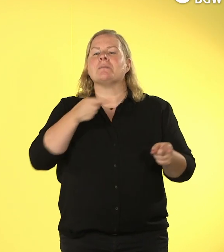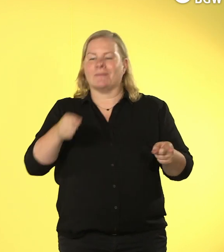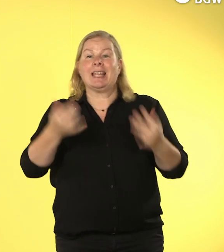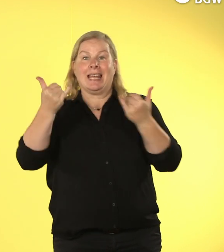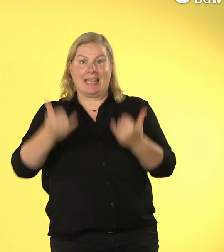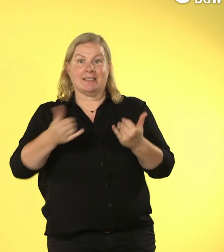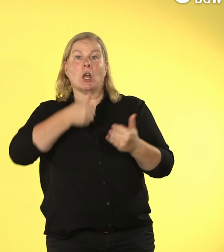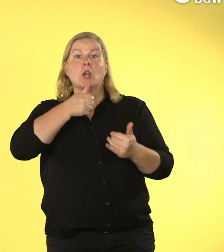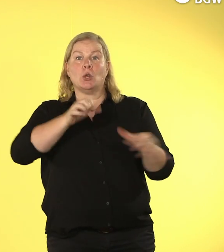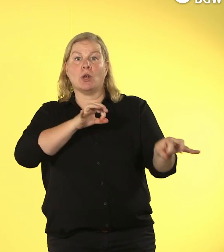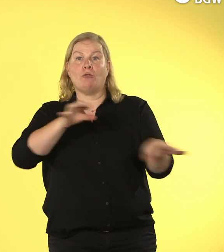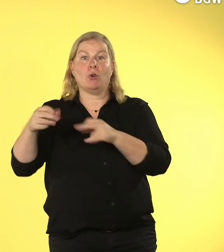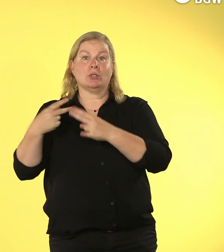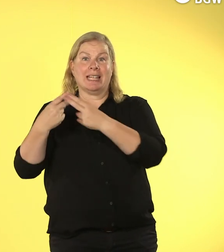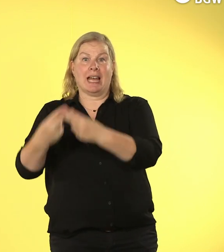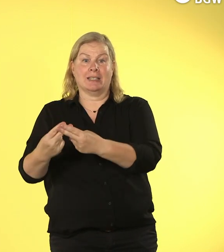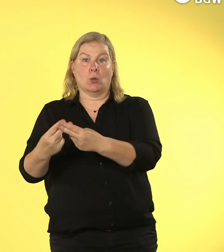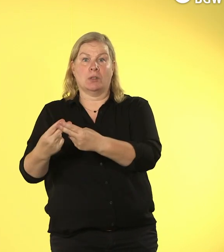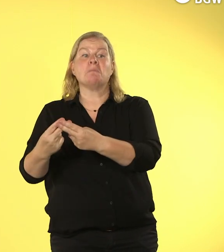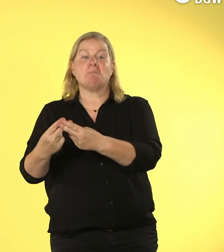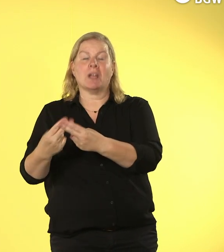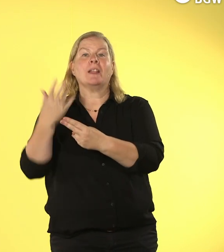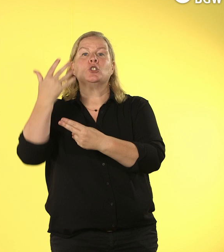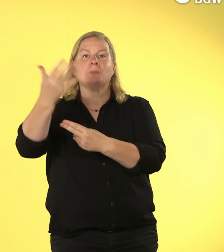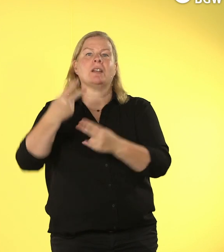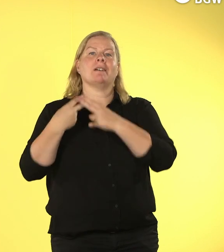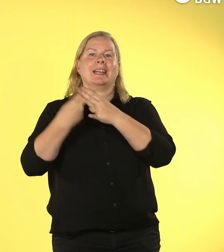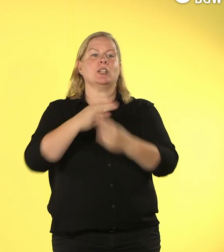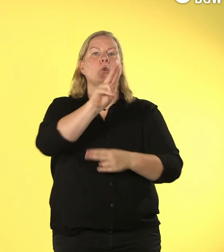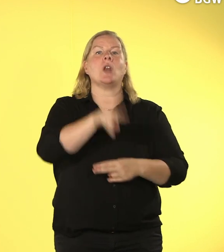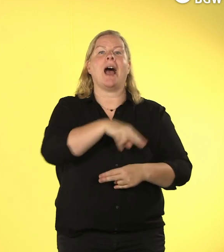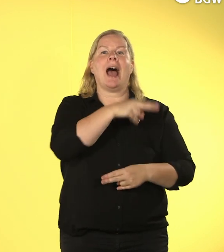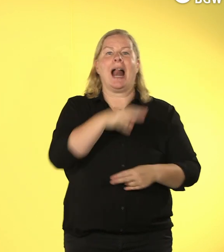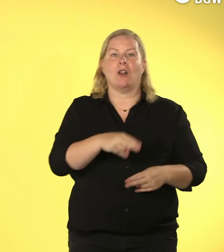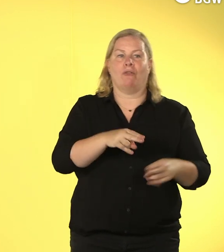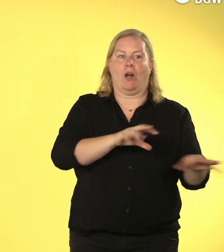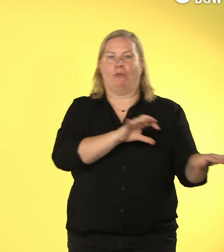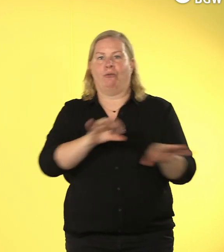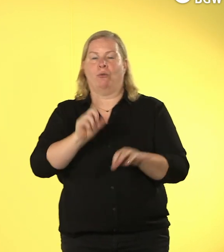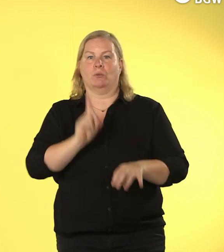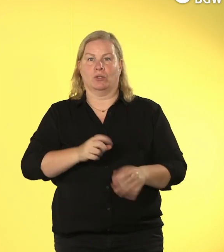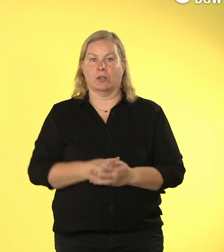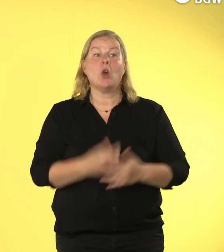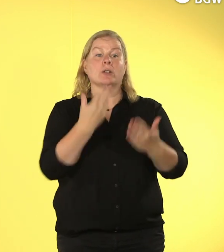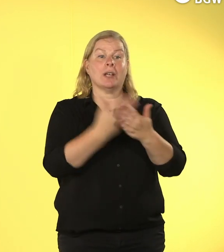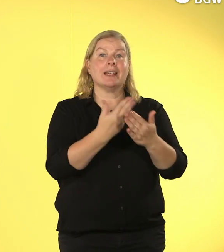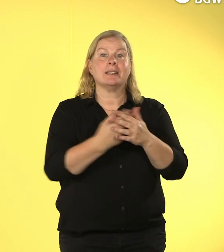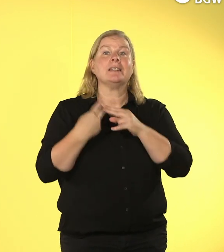Die Generation Alpha wird man immer mit Covid-19 in Verbindung bringen.